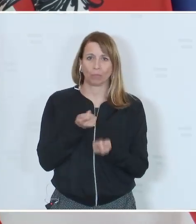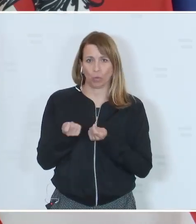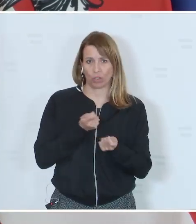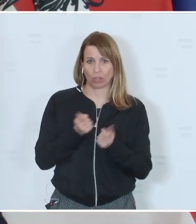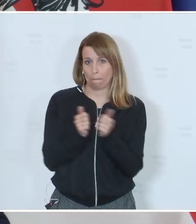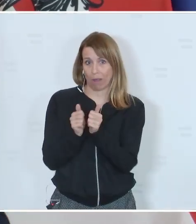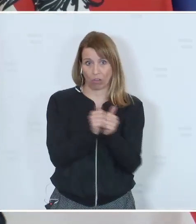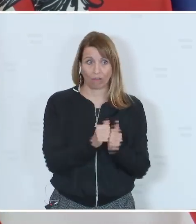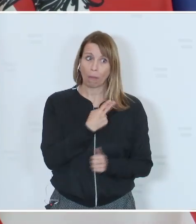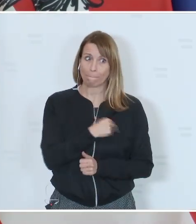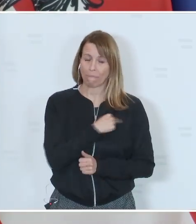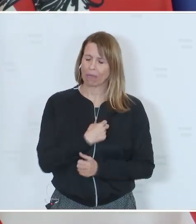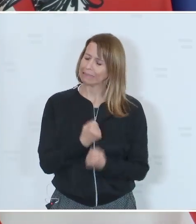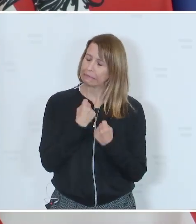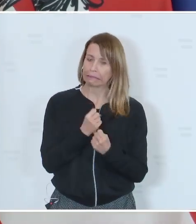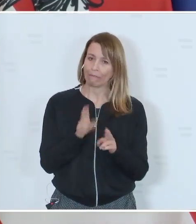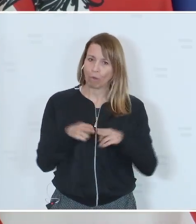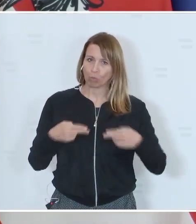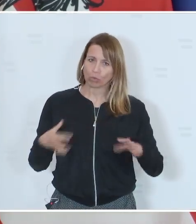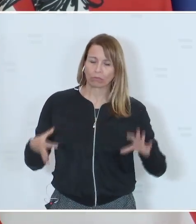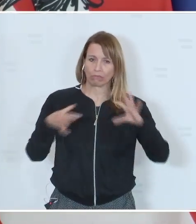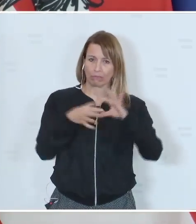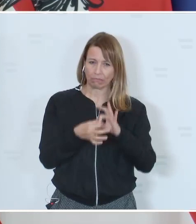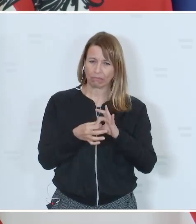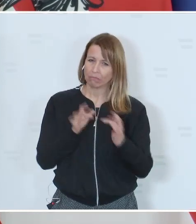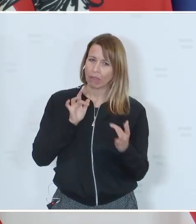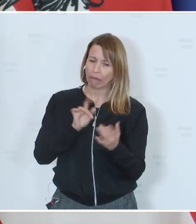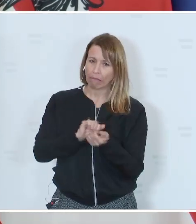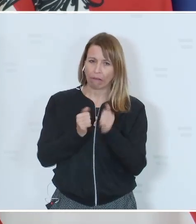Verbündeter, wenn es darum geht, den Kampf entschlossen zu führen gegen irreguläre Migration,